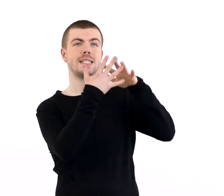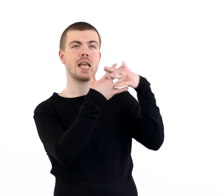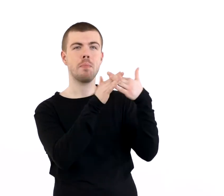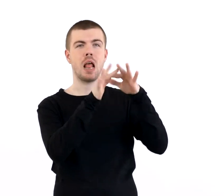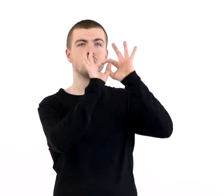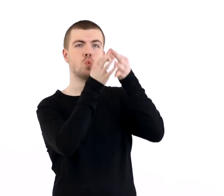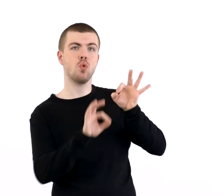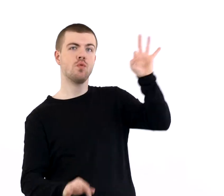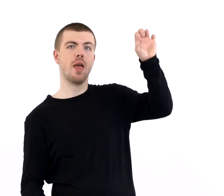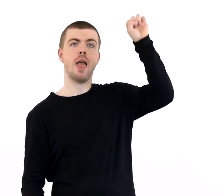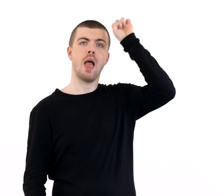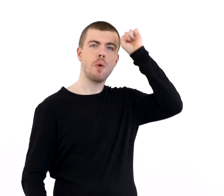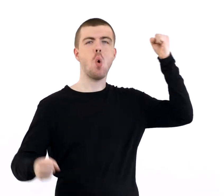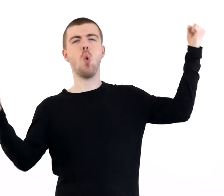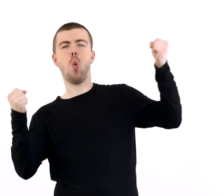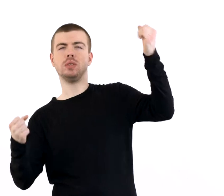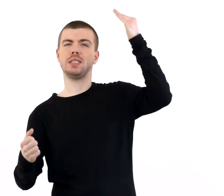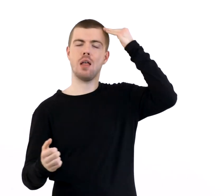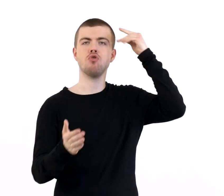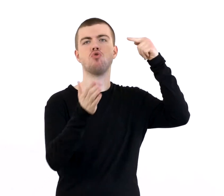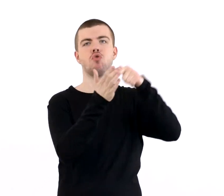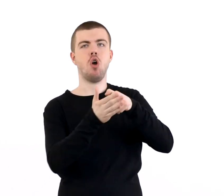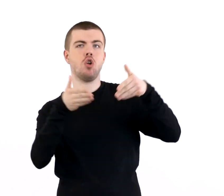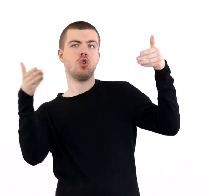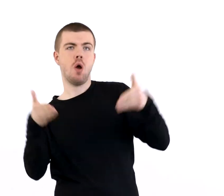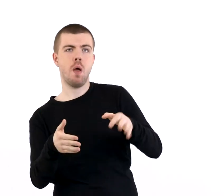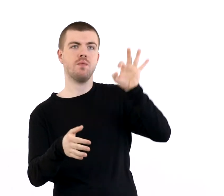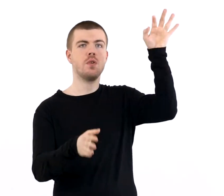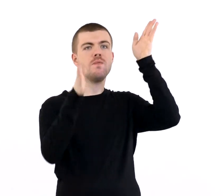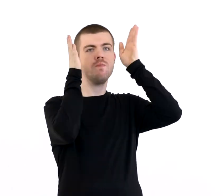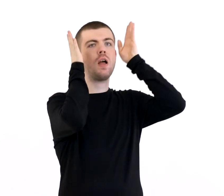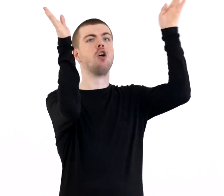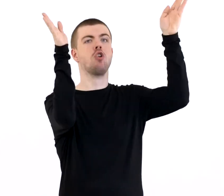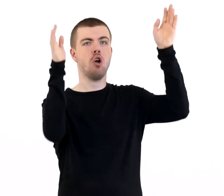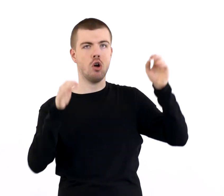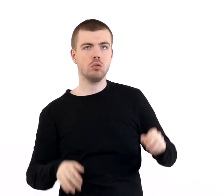Najsłynniejszymi zachowanymi zabytkami sztuki egipskiej są grobowce faraonów.